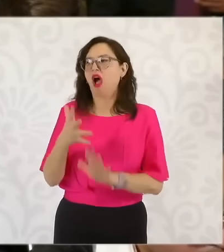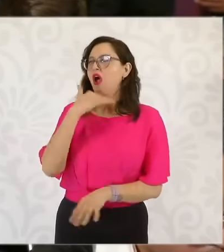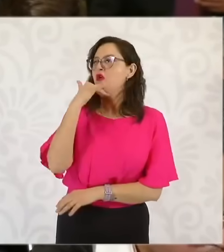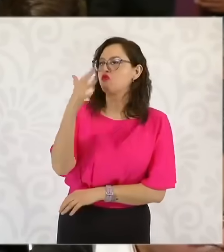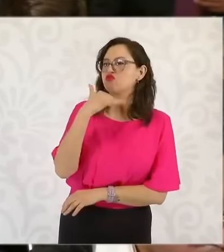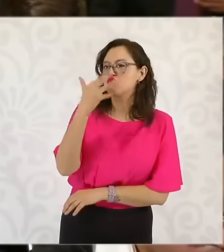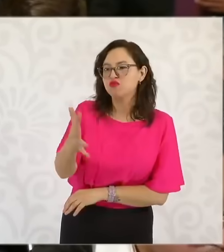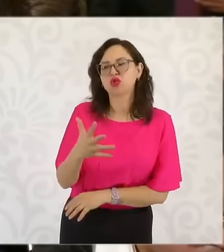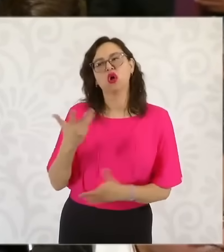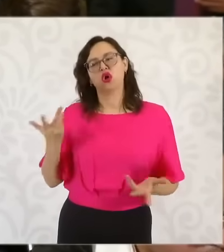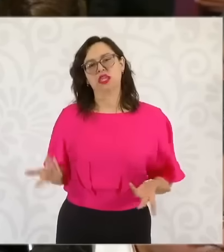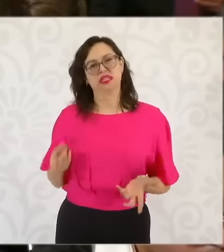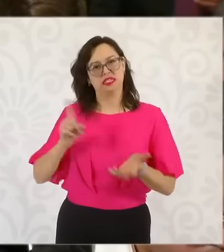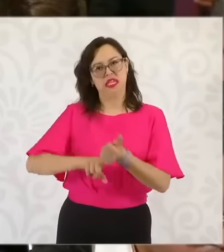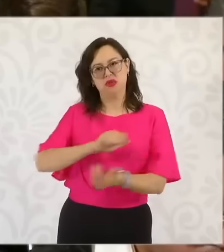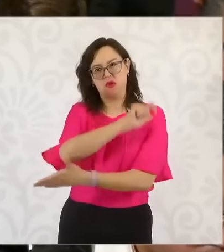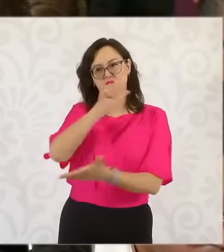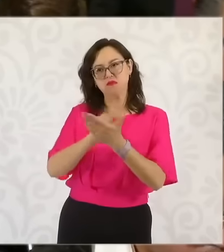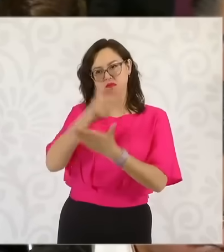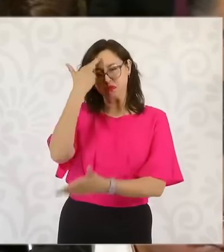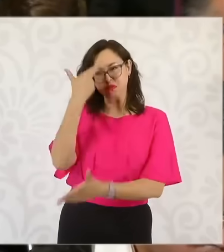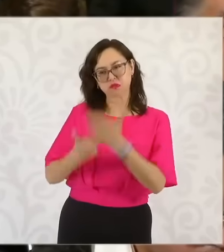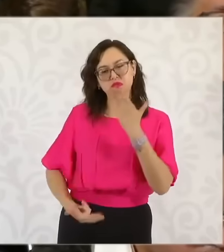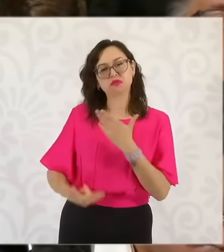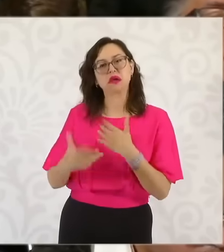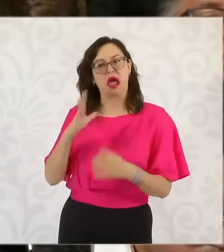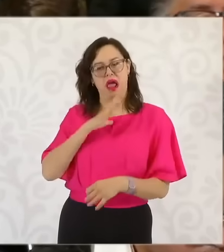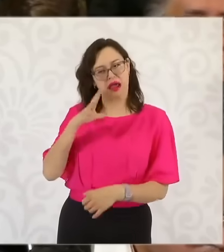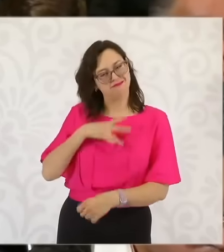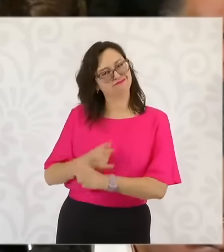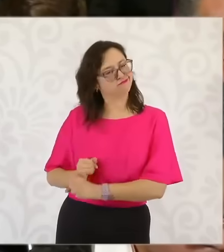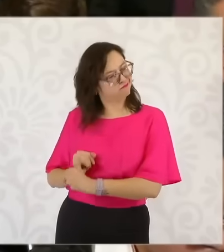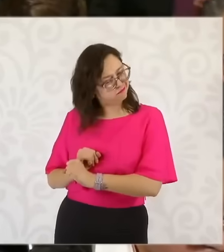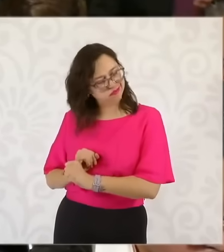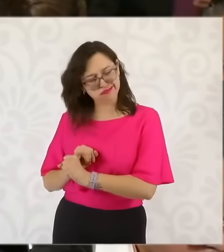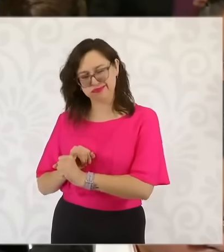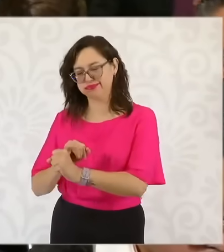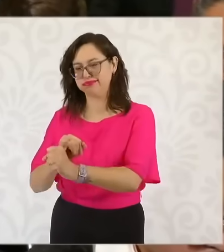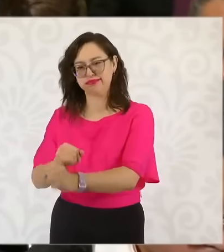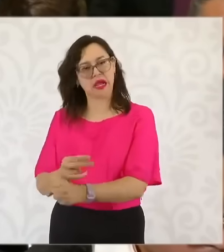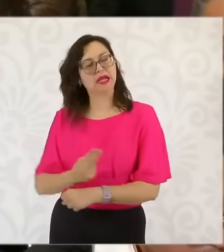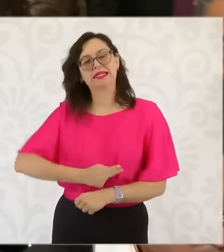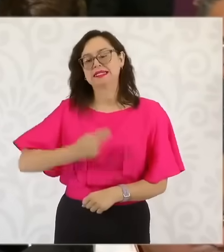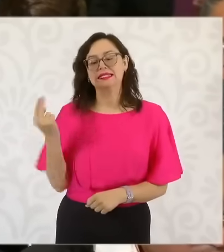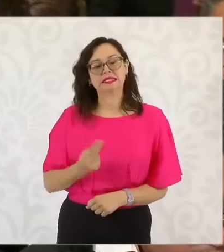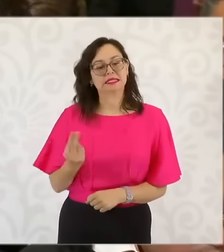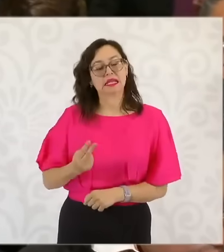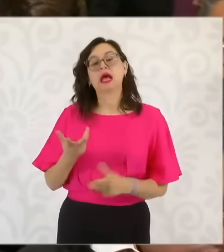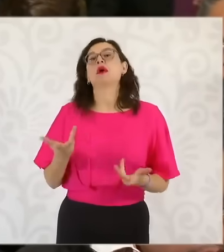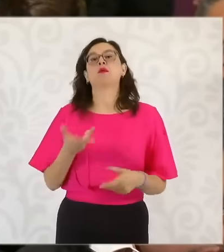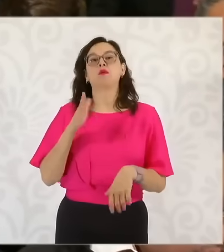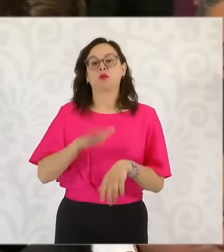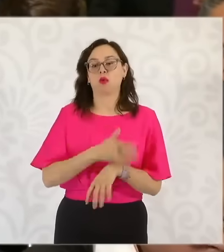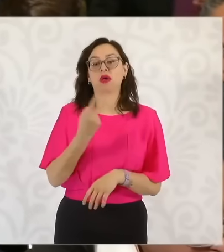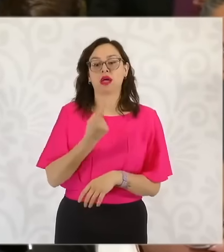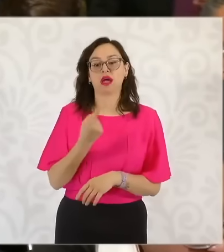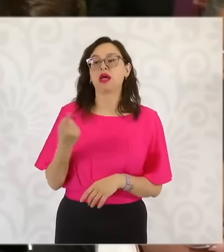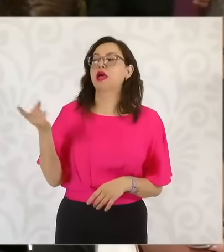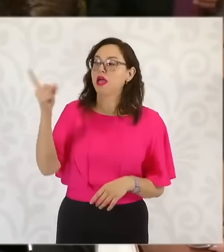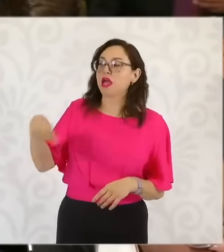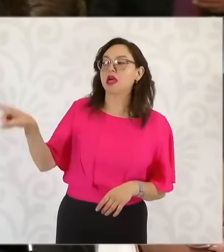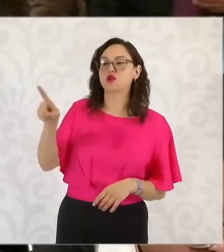presuntamente ilícitas y en ese sentido pues revisar porque seguramente tendrán algún tipo